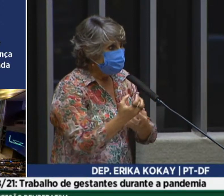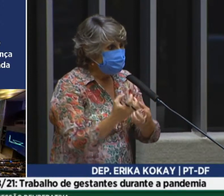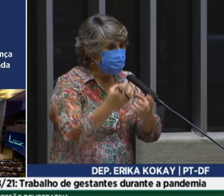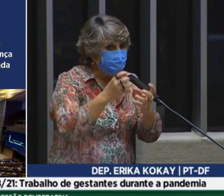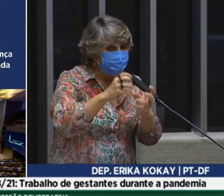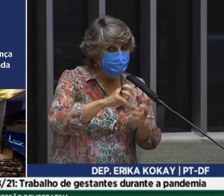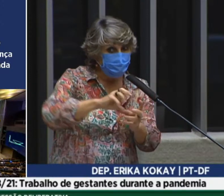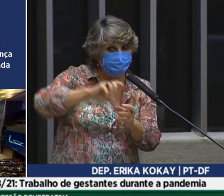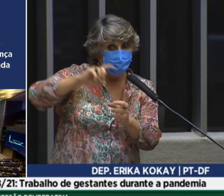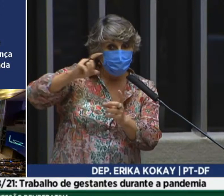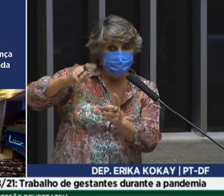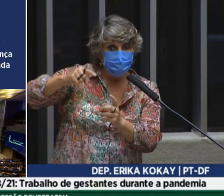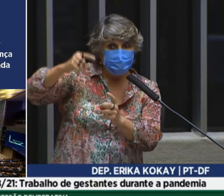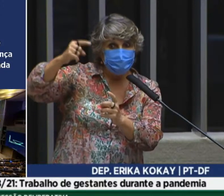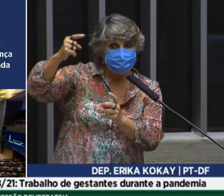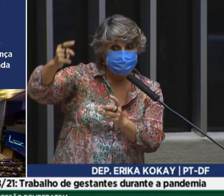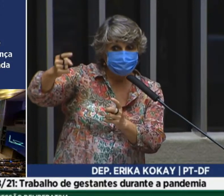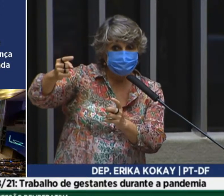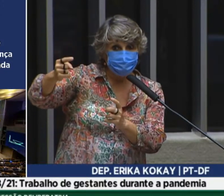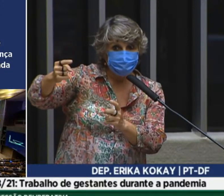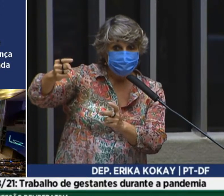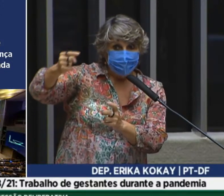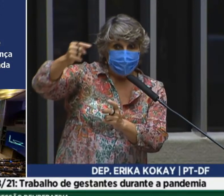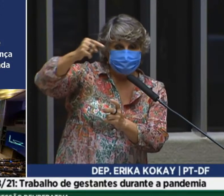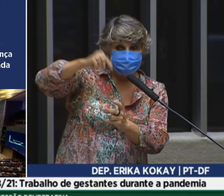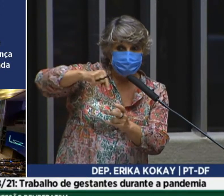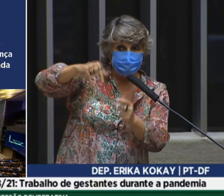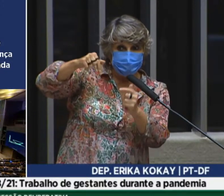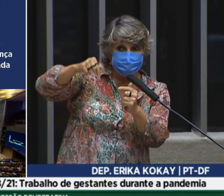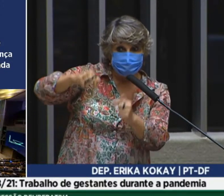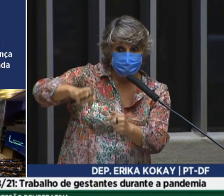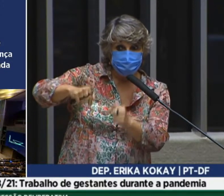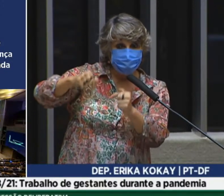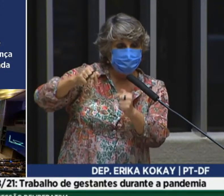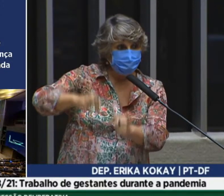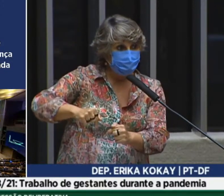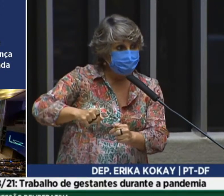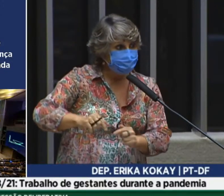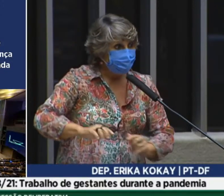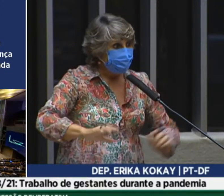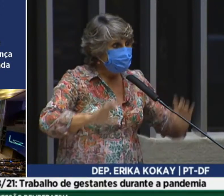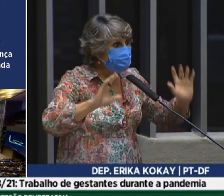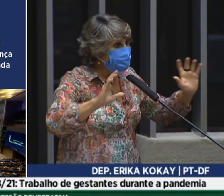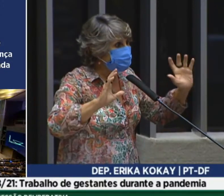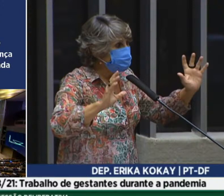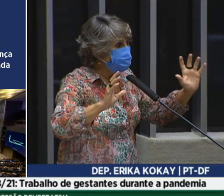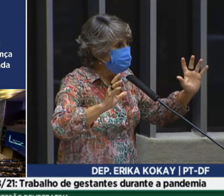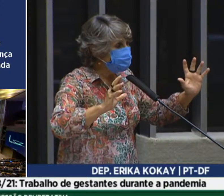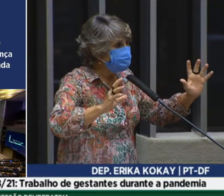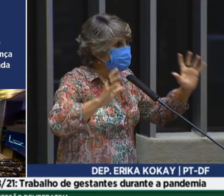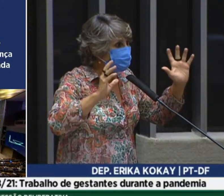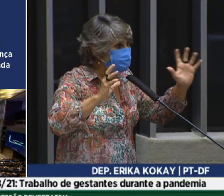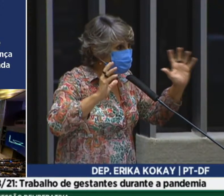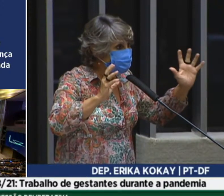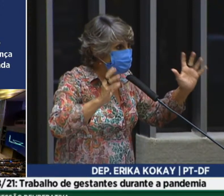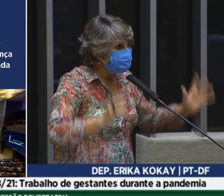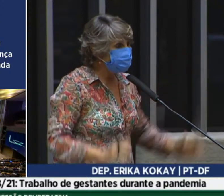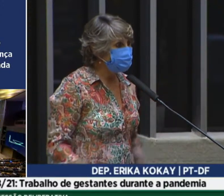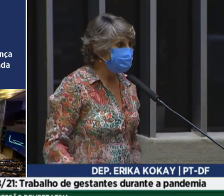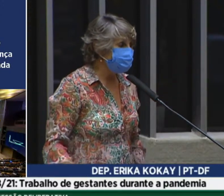MAS O RETORNO COM A EXCEÇÃ O... ASSEGURADA CONDIÇÕES... INEQUÍVOCAS DE QUE A VIDA DESTA GRÁVIDA NÃO ESTARÁ...